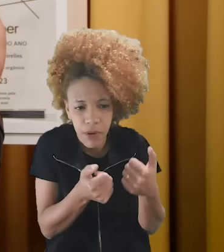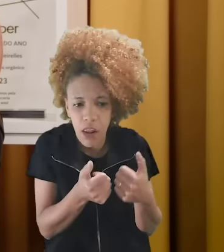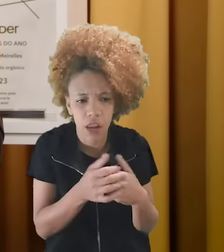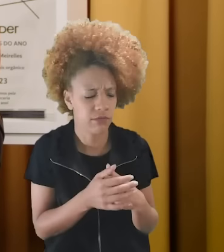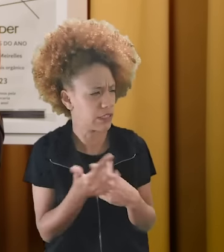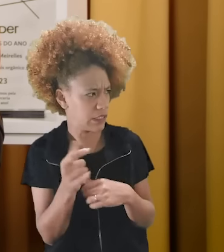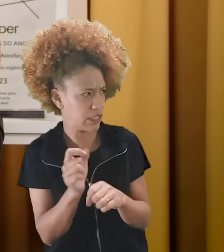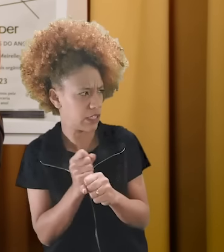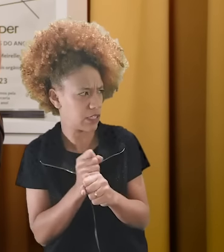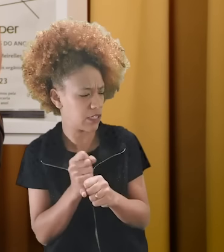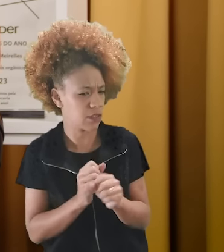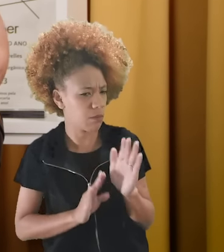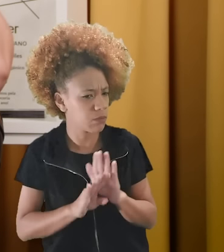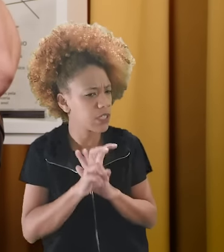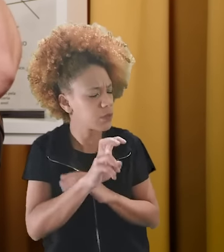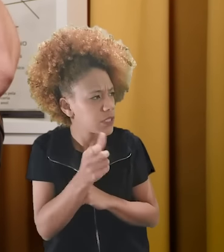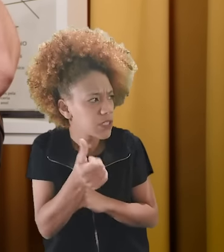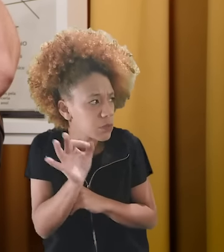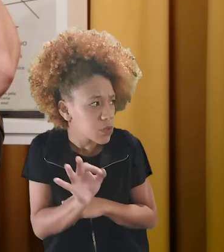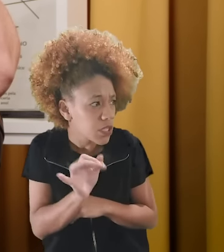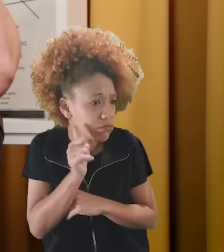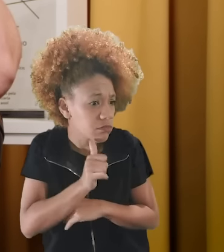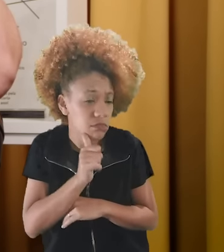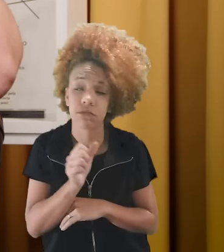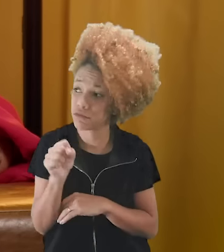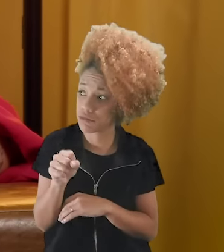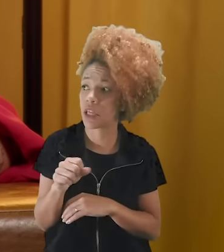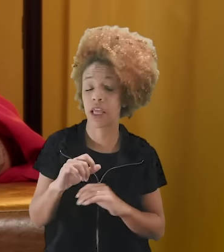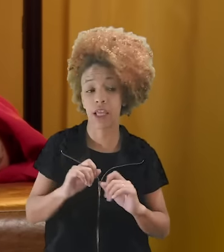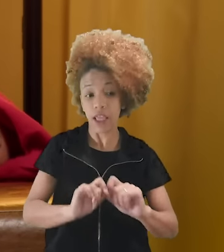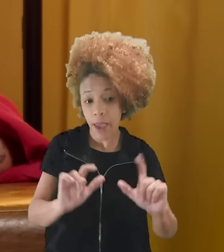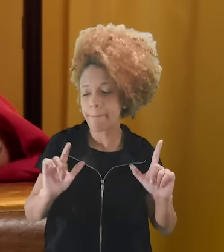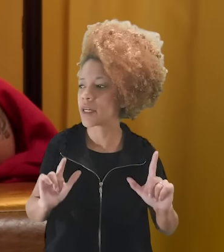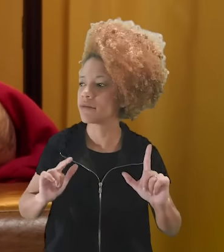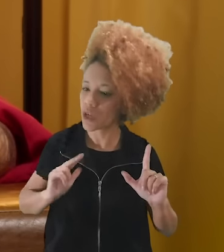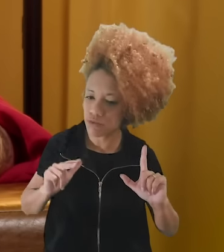em 10 anos aumentou 56% de mulheres jogando que deram a cara que apareceram quiseram se mostrar